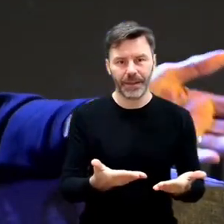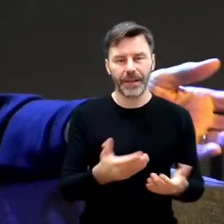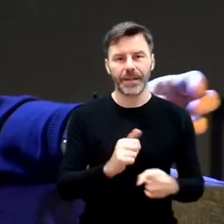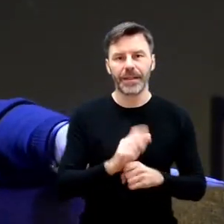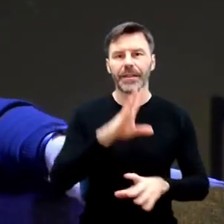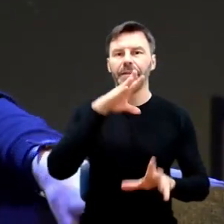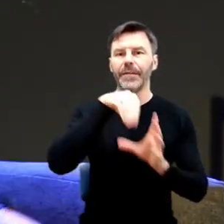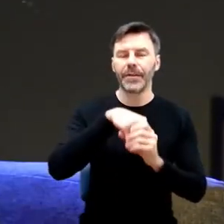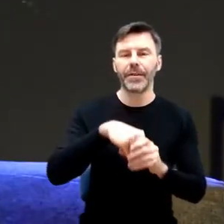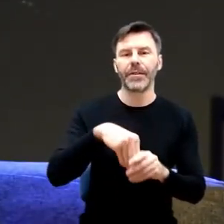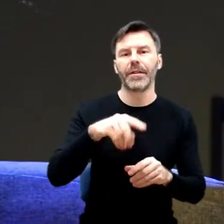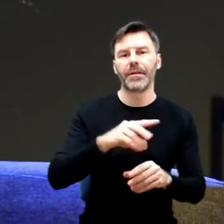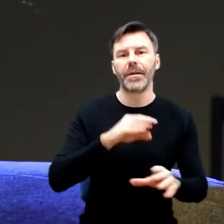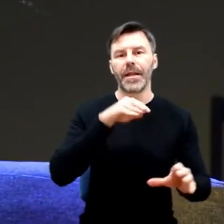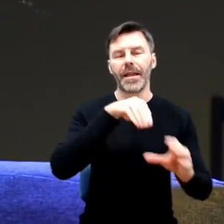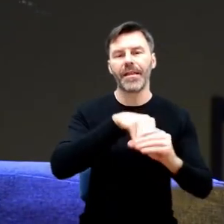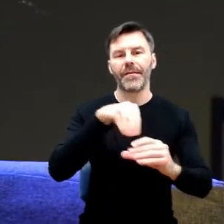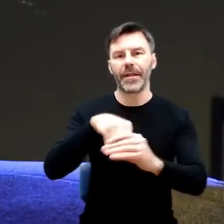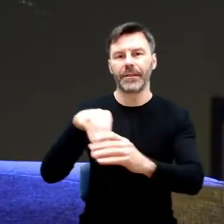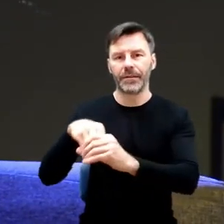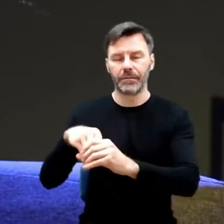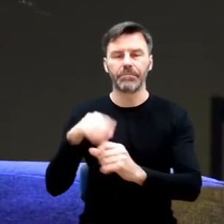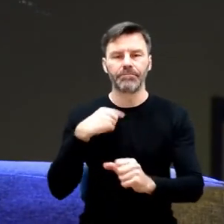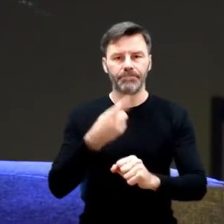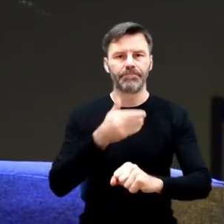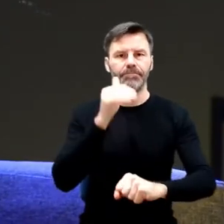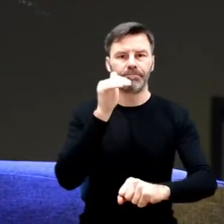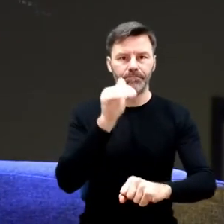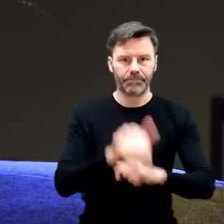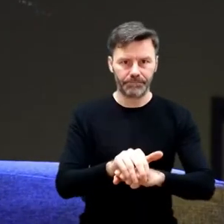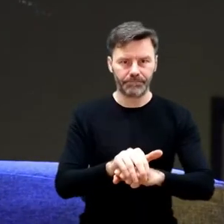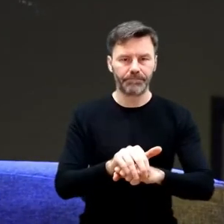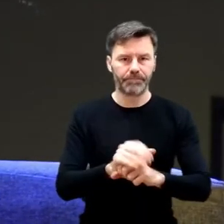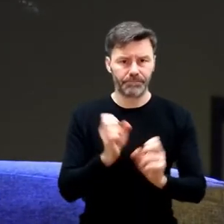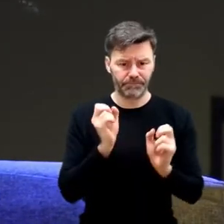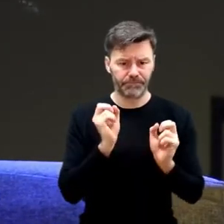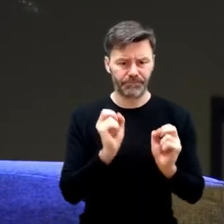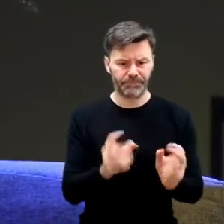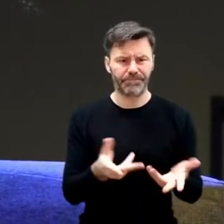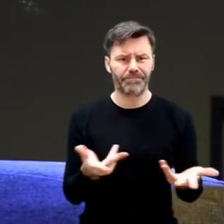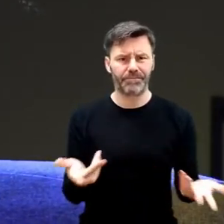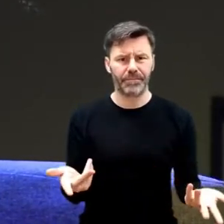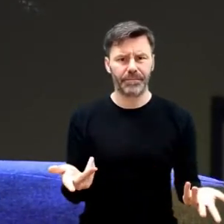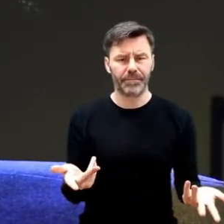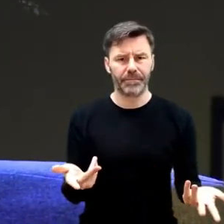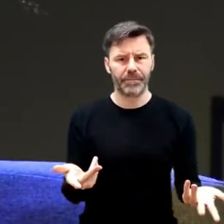I w pełni się z tym zgadzam, że ten etap w dużej mierze